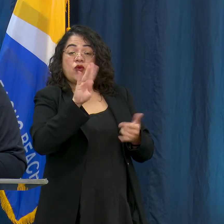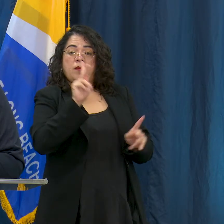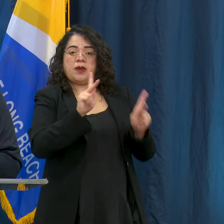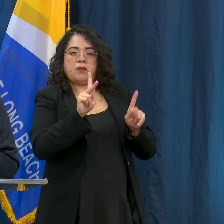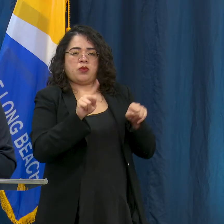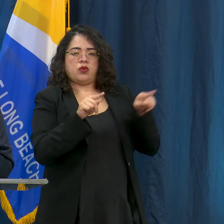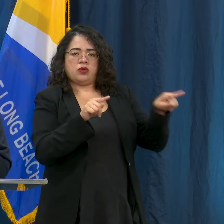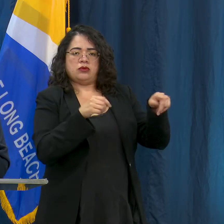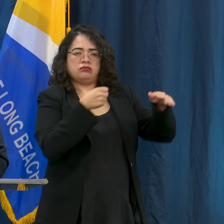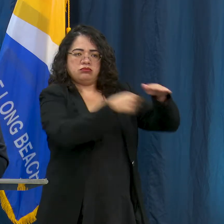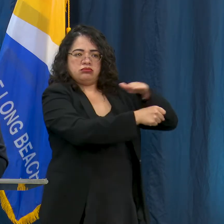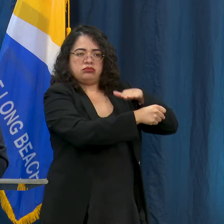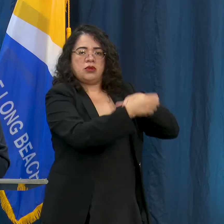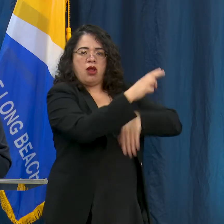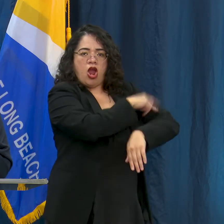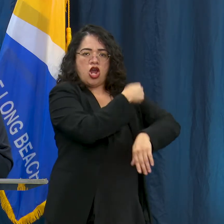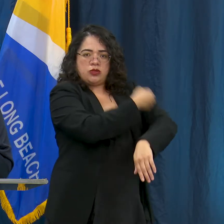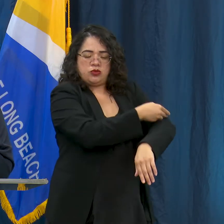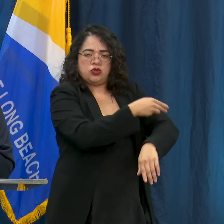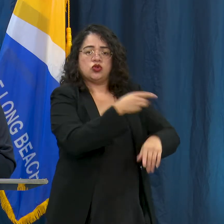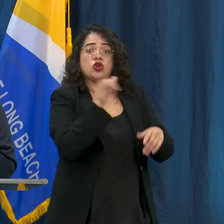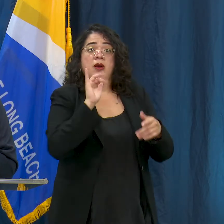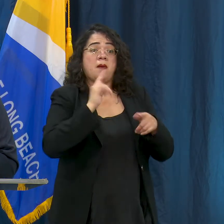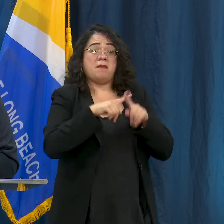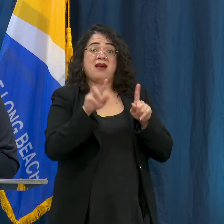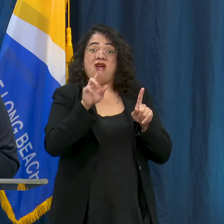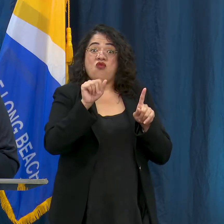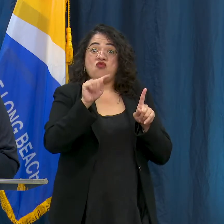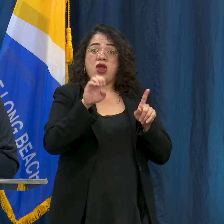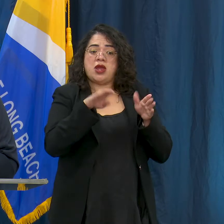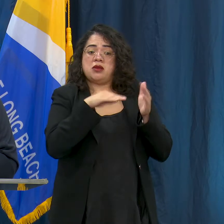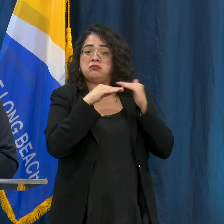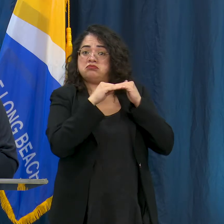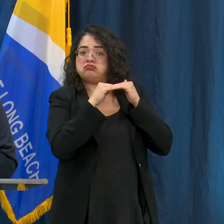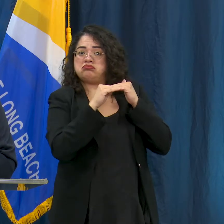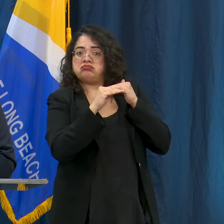potala sadhas' no esos uh spittle is a she own Sen man tenido establish sin